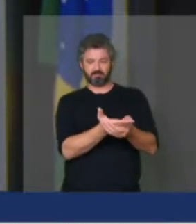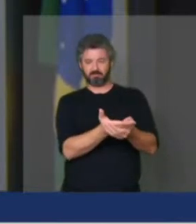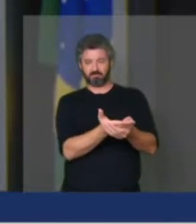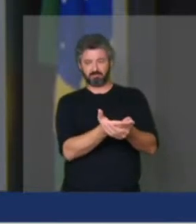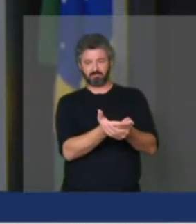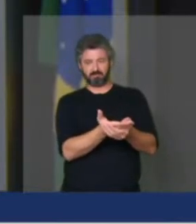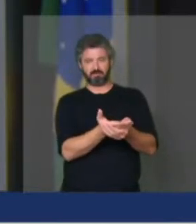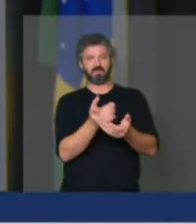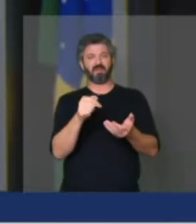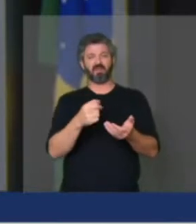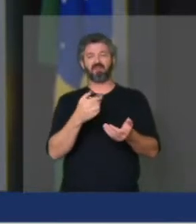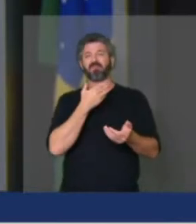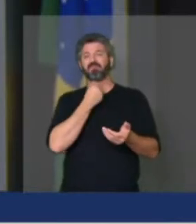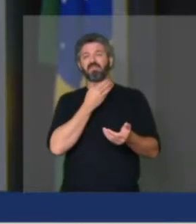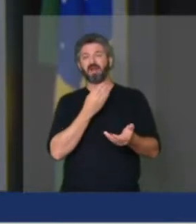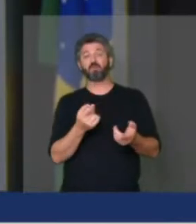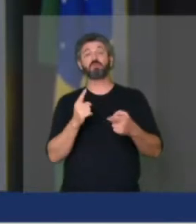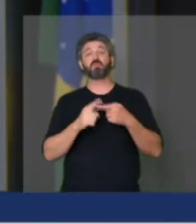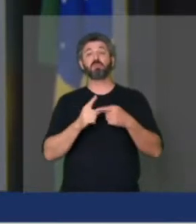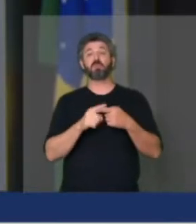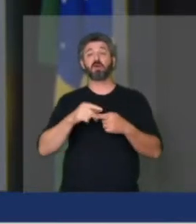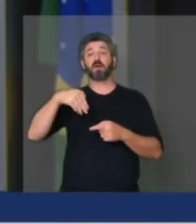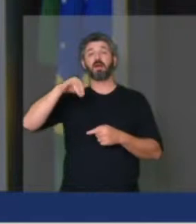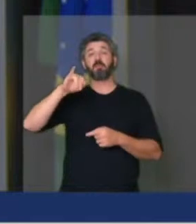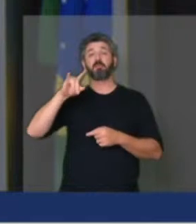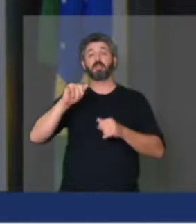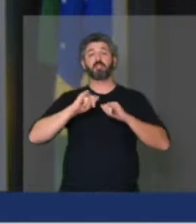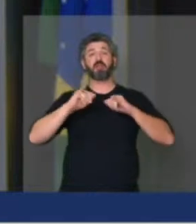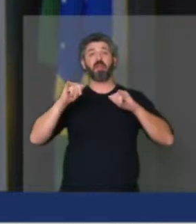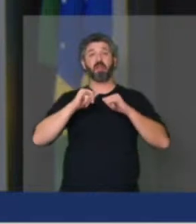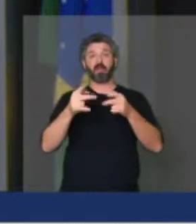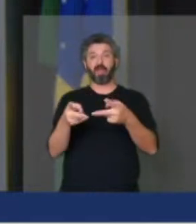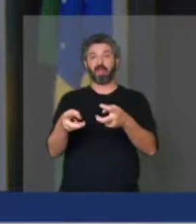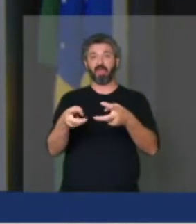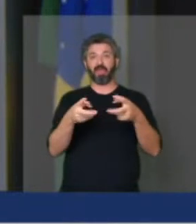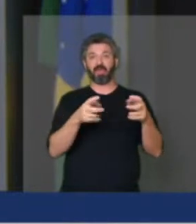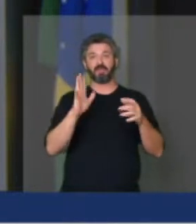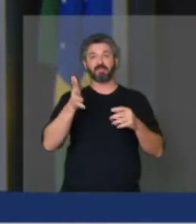BASTANTE A QUESTÃO DO VÍRUS CHINÊS NO BRASIL E AGORA QUER EXPLORAR UMA SITUAÇÃO QUE